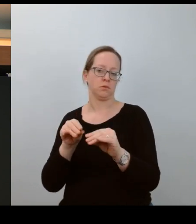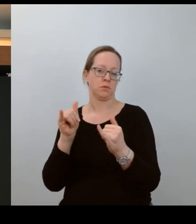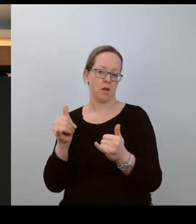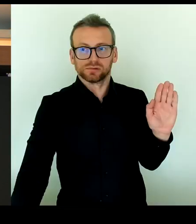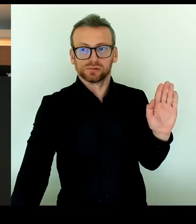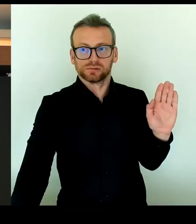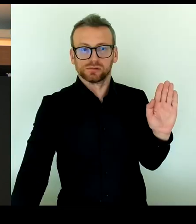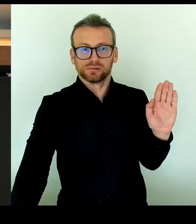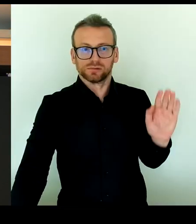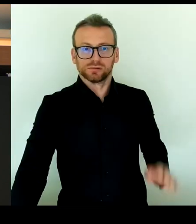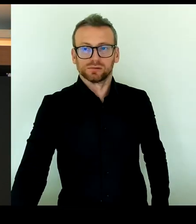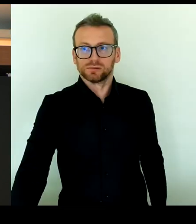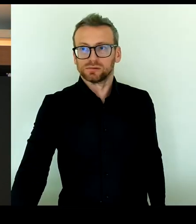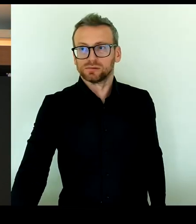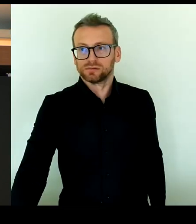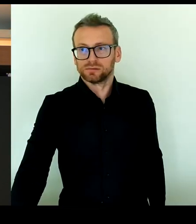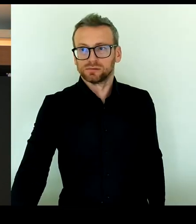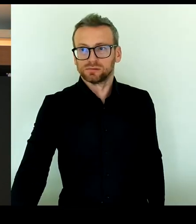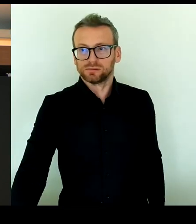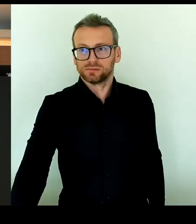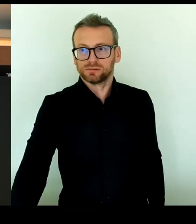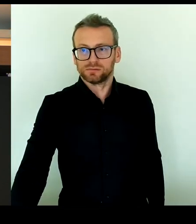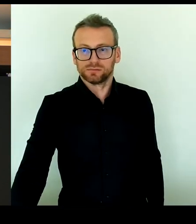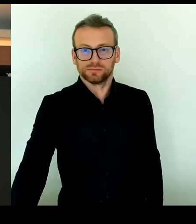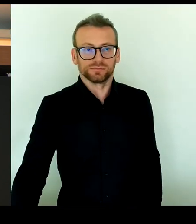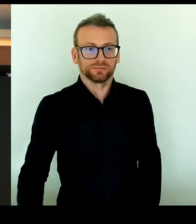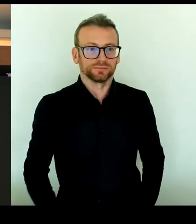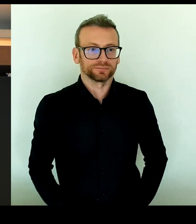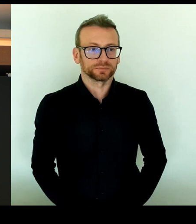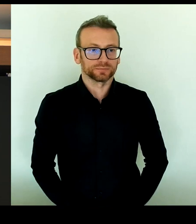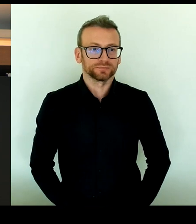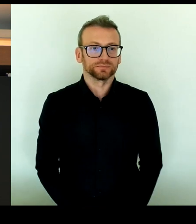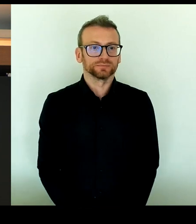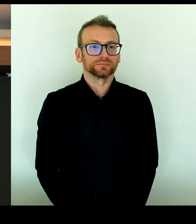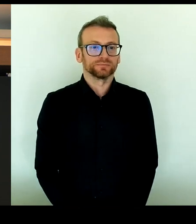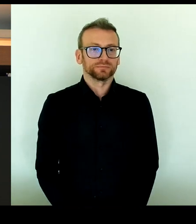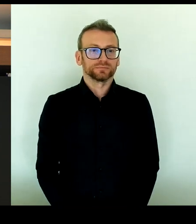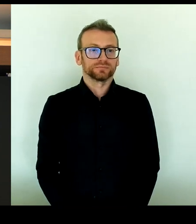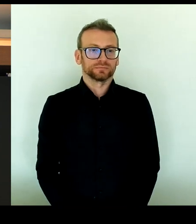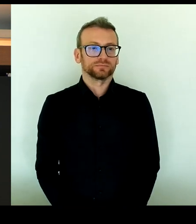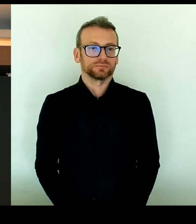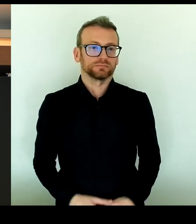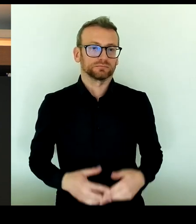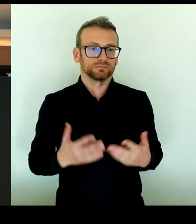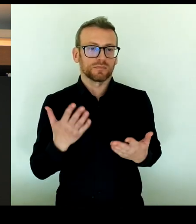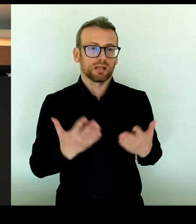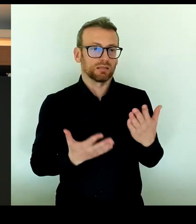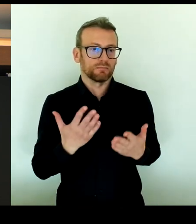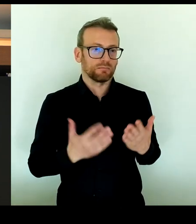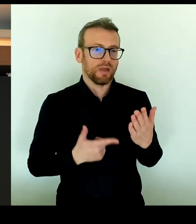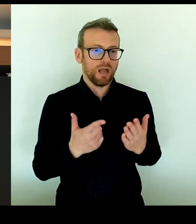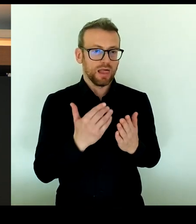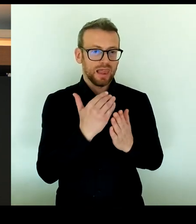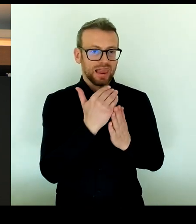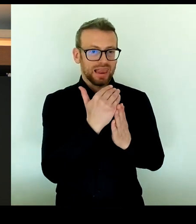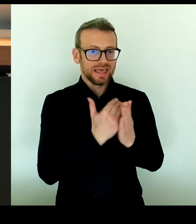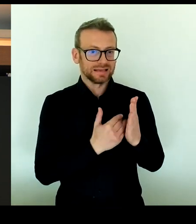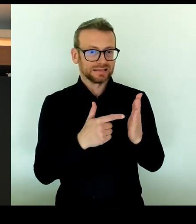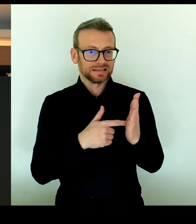Identitätsdaten von anderen Menschen verschaffen wollte. Es ist gut, dass die Datenschutzbeauftragte hier entsprechende Formulare seinerseits zur